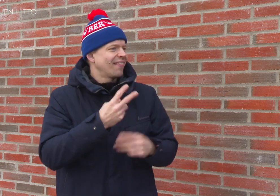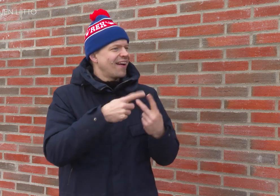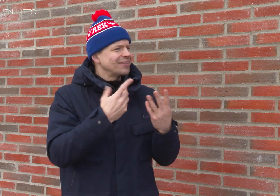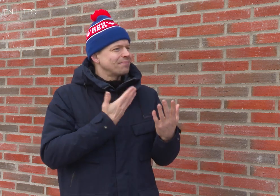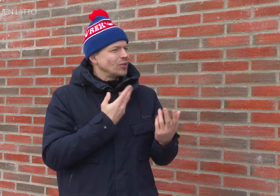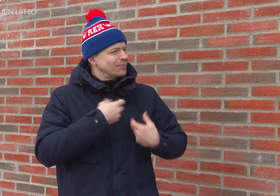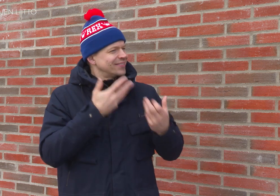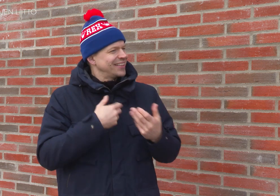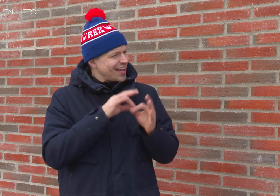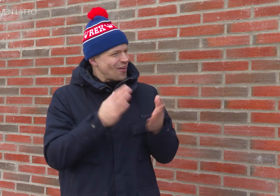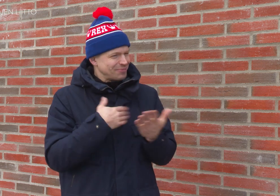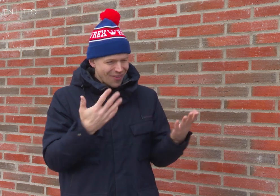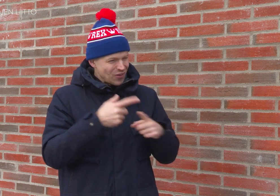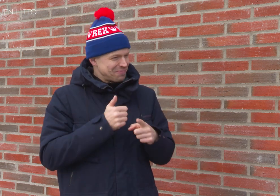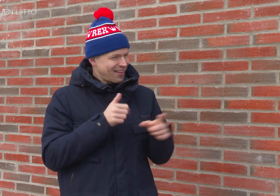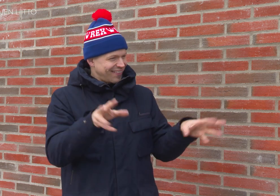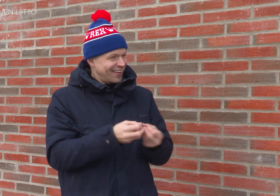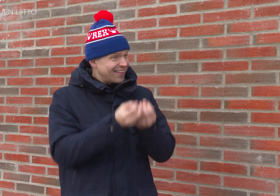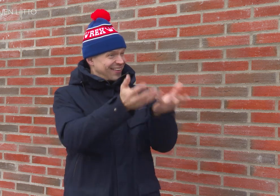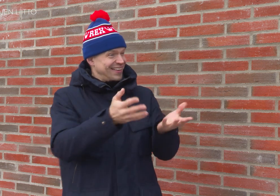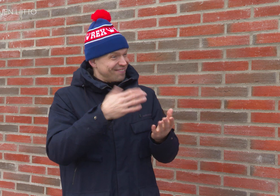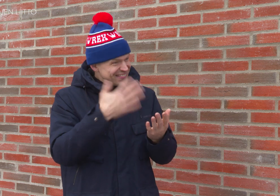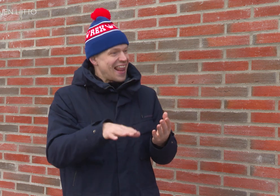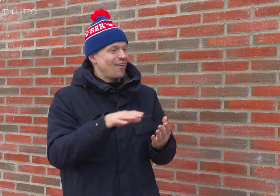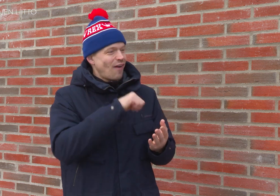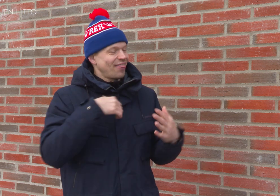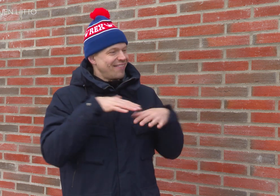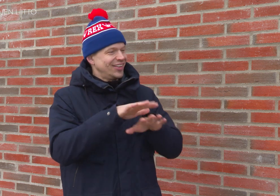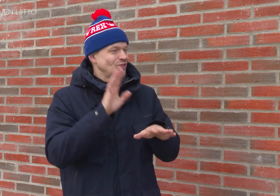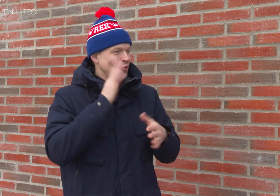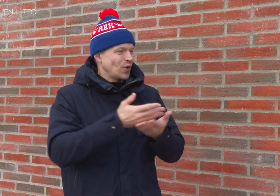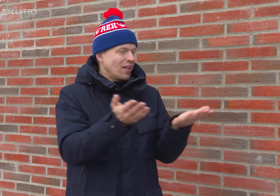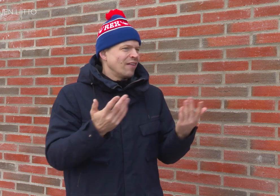Mahtavaa, että ihmiset ovat purkaneet tuntojaan tällä tavoin.